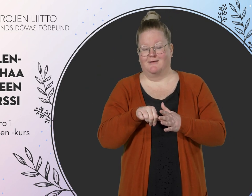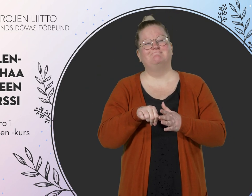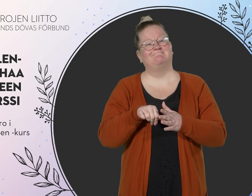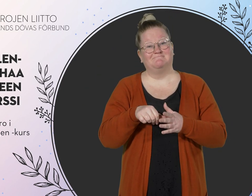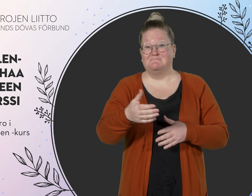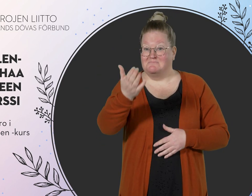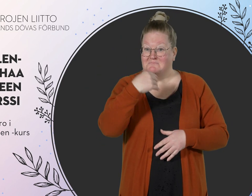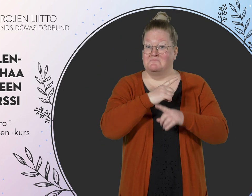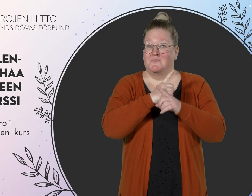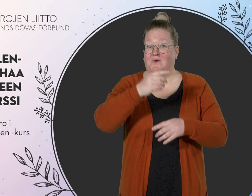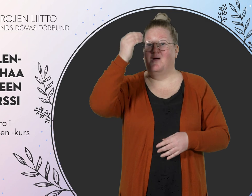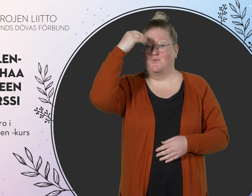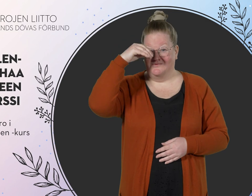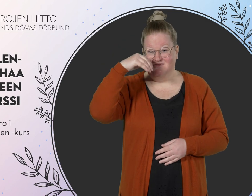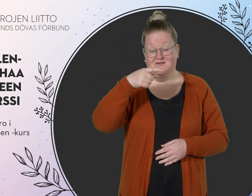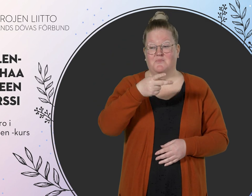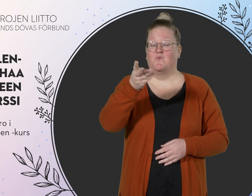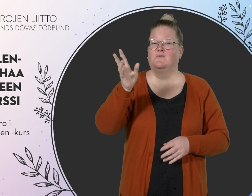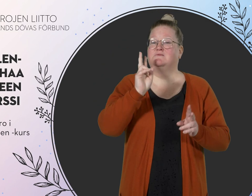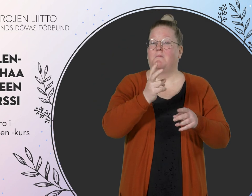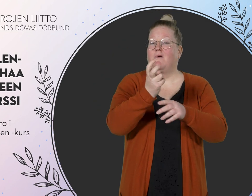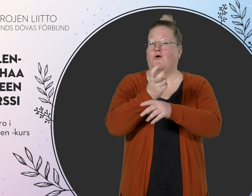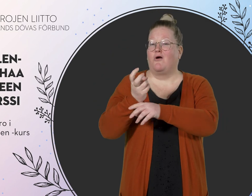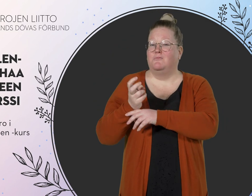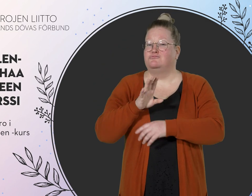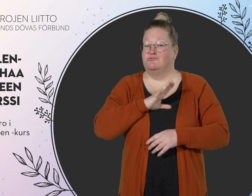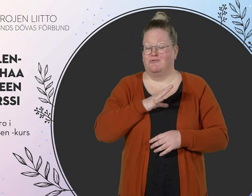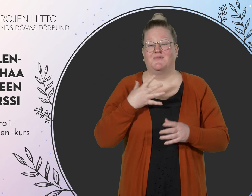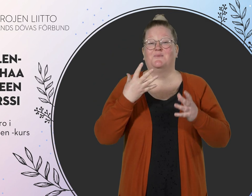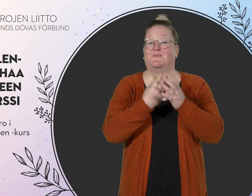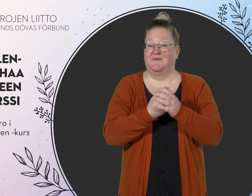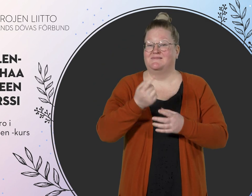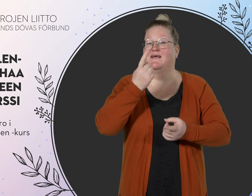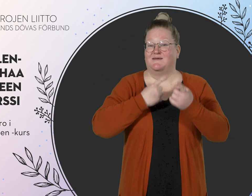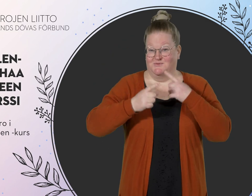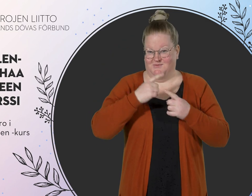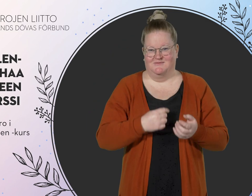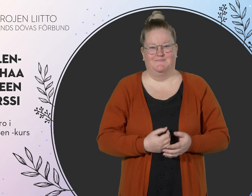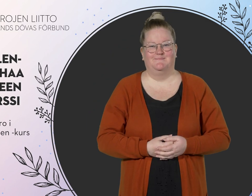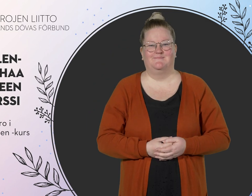Tule kurssille keskustelemaan muiden kurssilaisten kanssa, joilla on samoja kokemuksia.